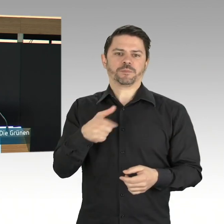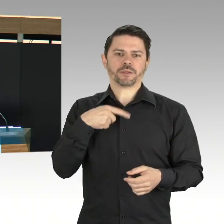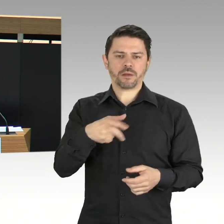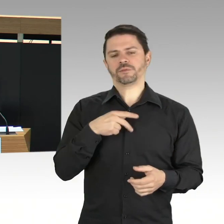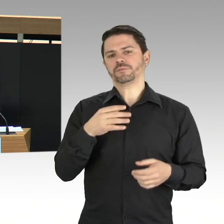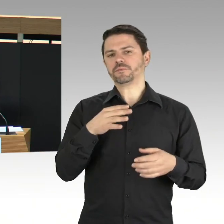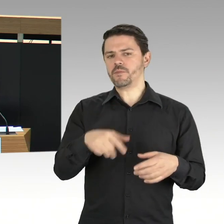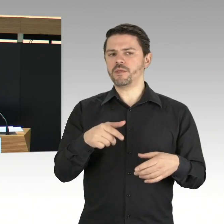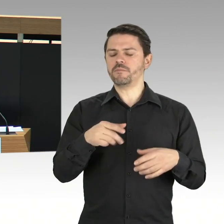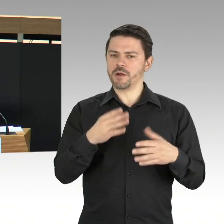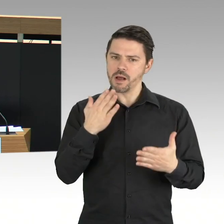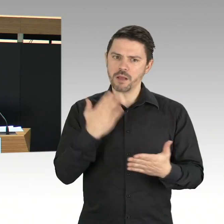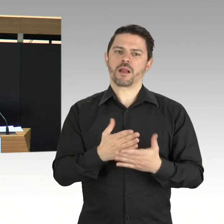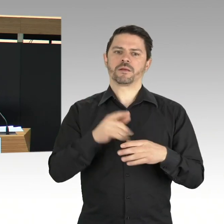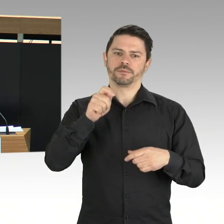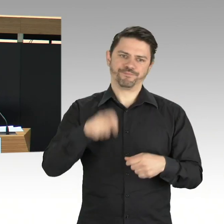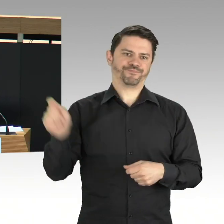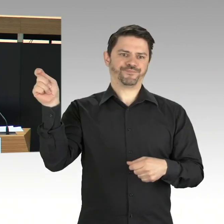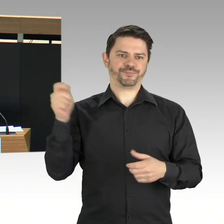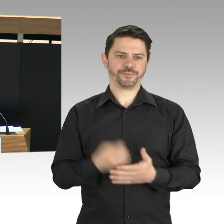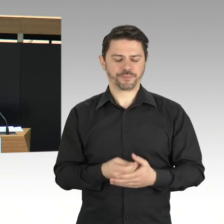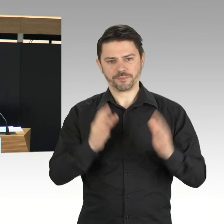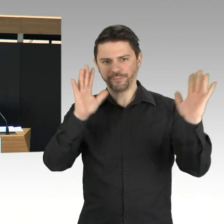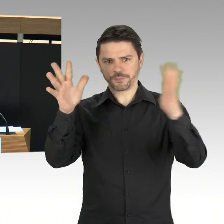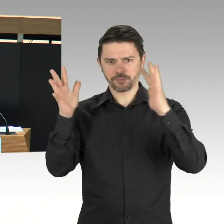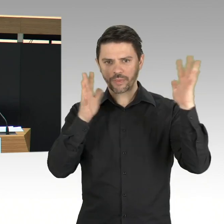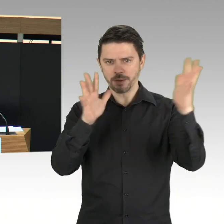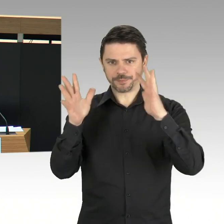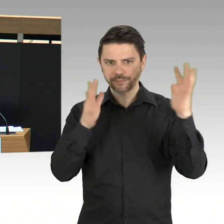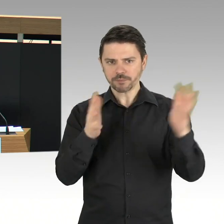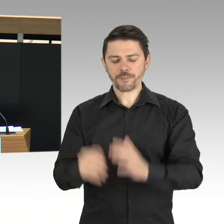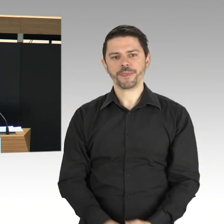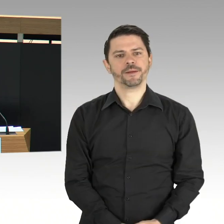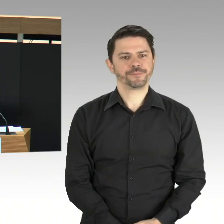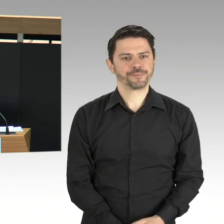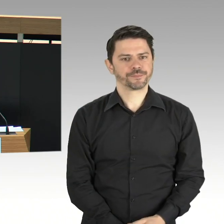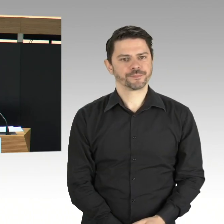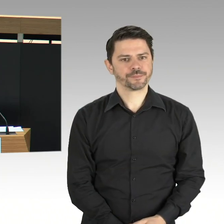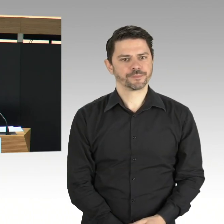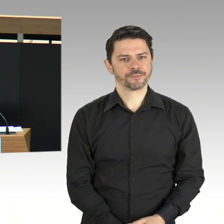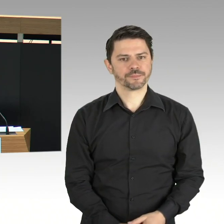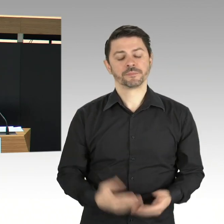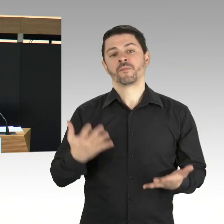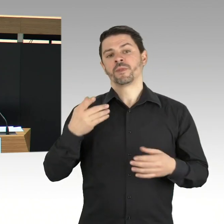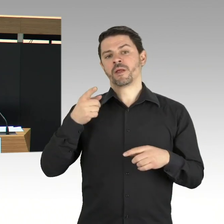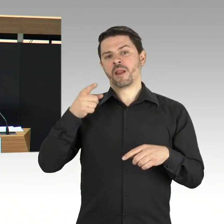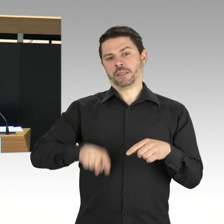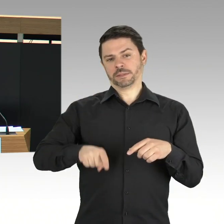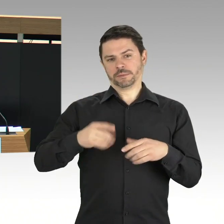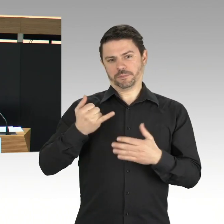und gerungen um den richtigen Weg, ja. Und vor allem in den letzten Wochen haben wir noch eine Reihe an Änderungen in das Gesetz eingearbeitet.